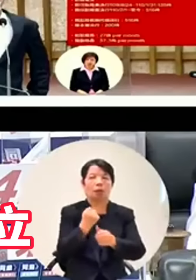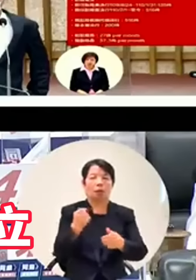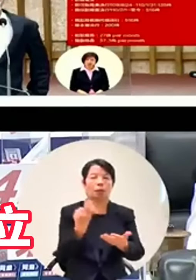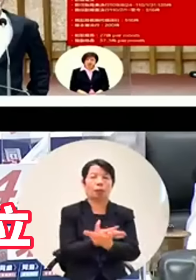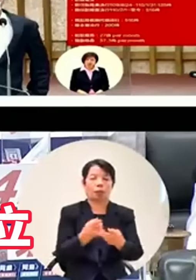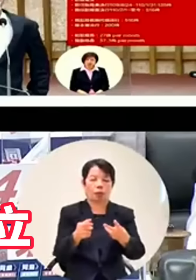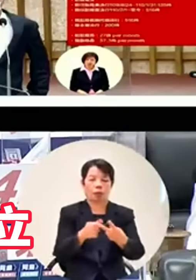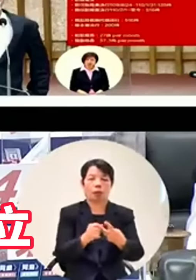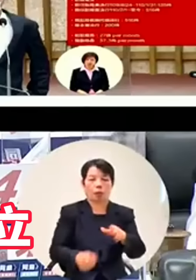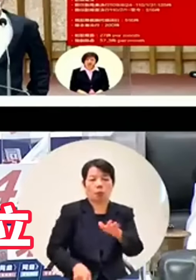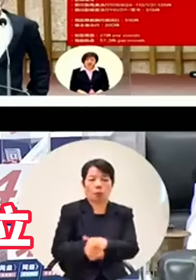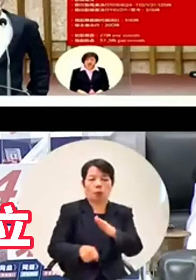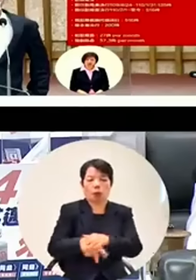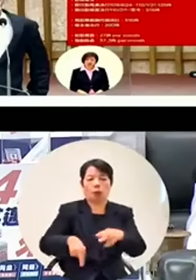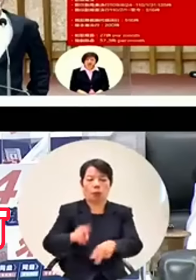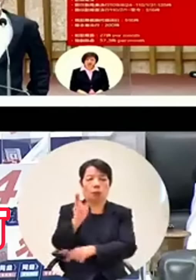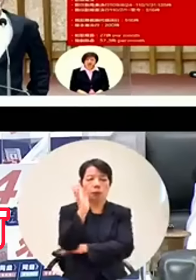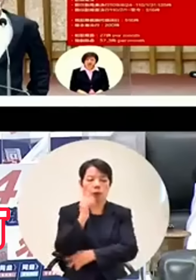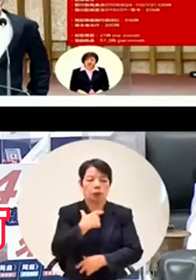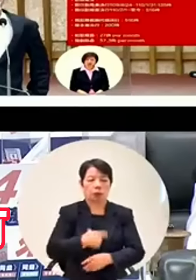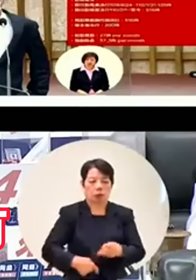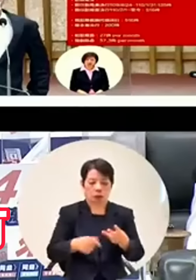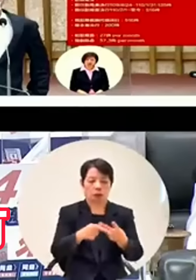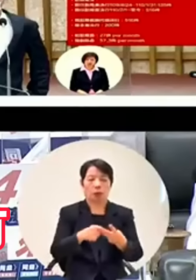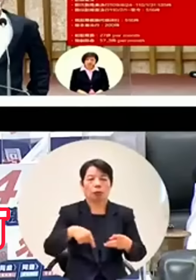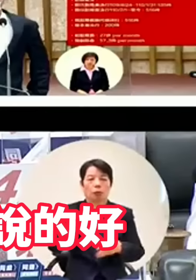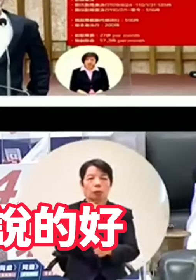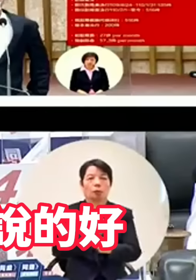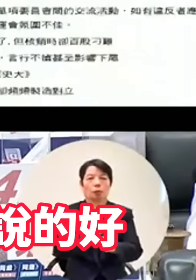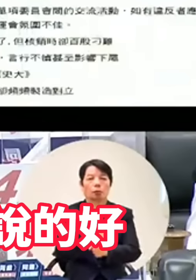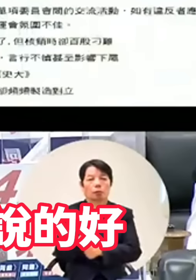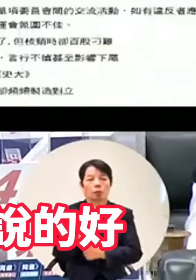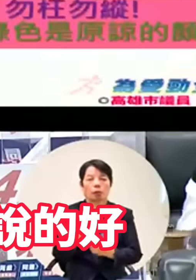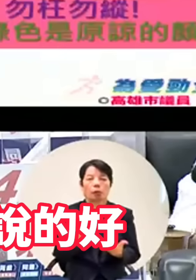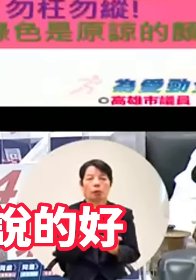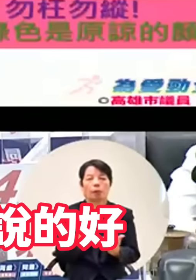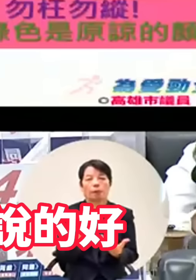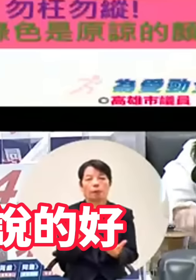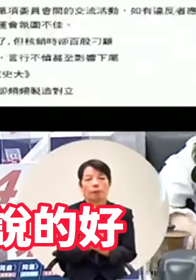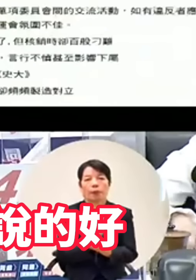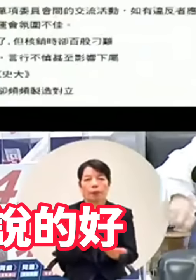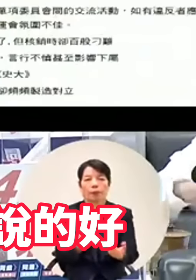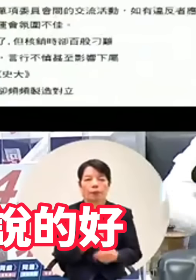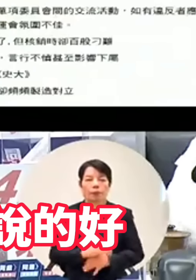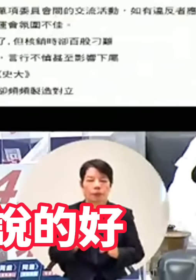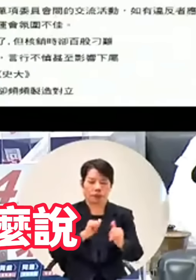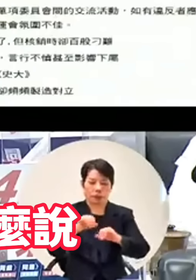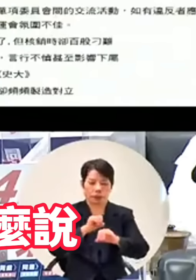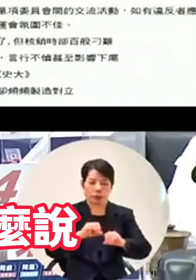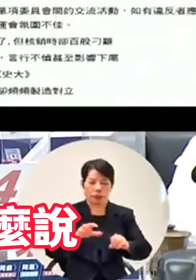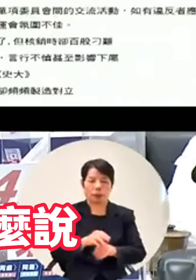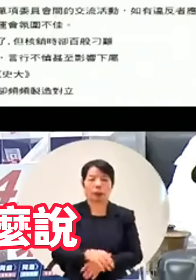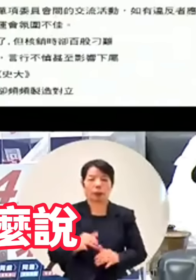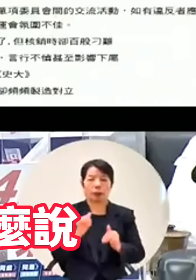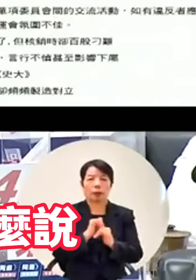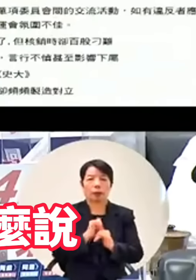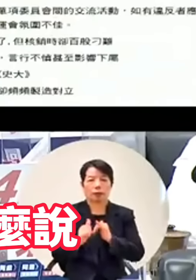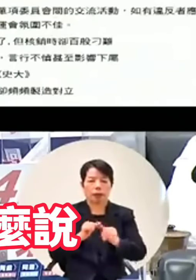違反行政中立 執行力沒有 這是民進黨議員說的好 那體壇人士怎麼說